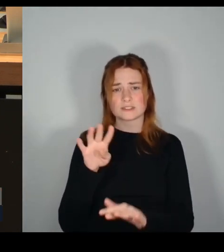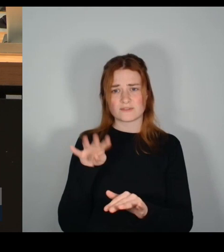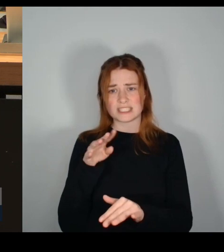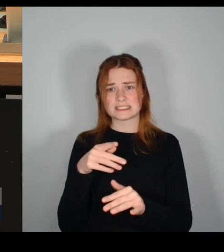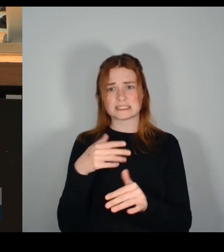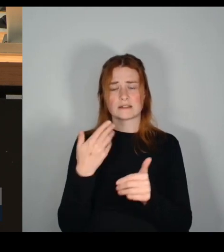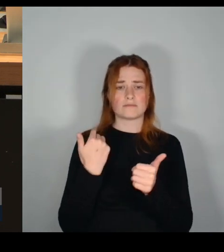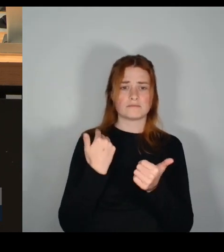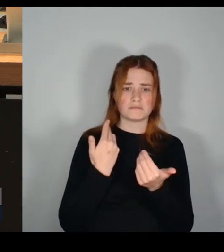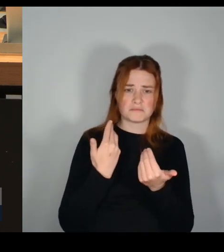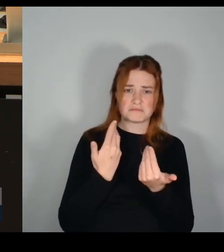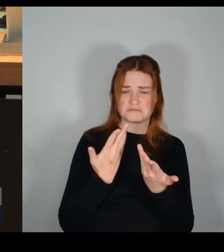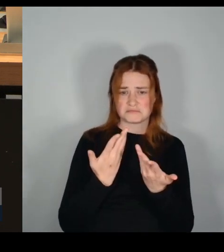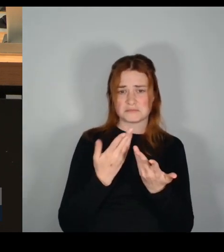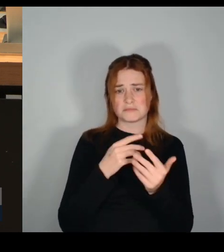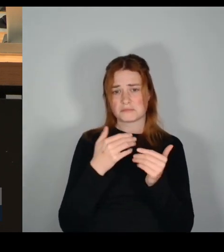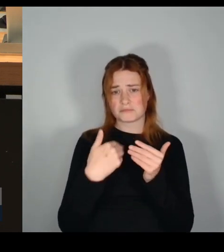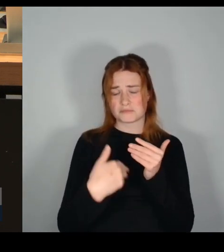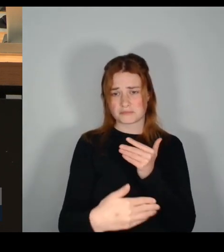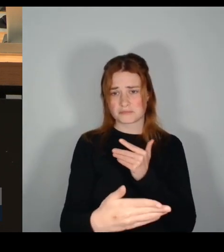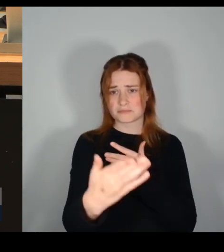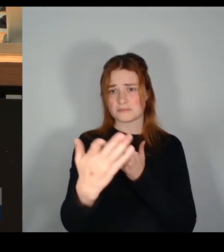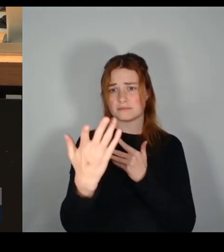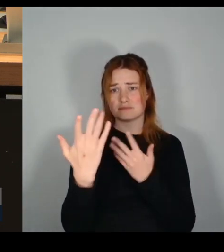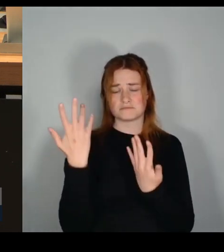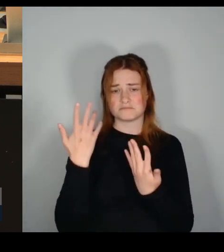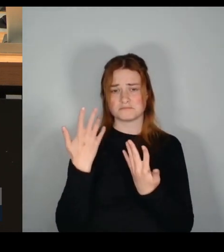dass tausende Menschen getötet werden, dass über